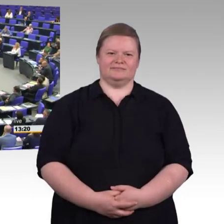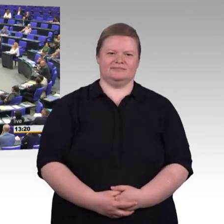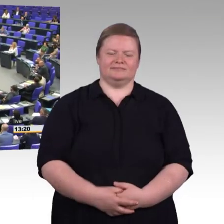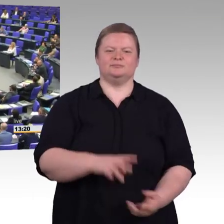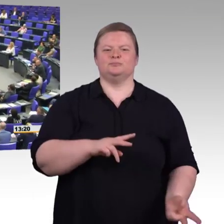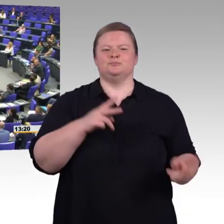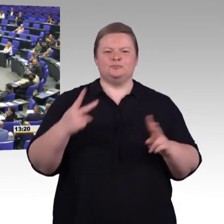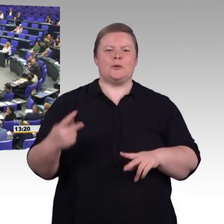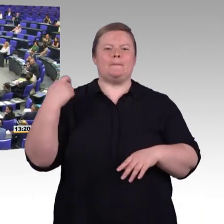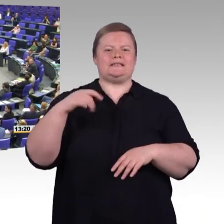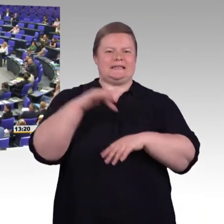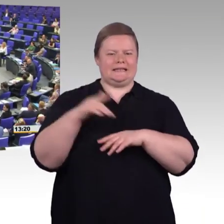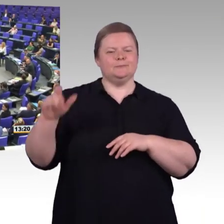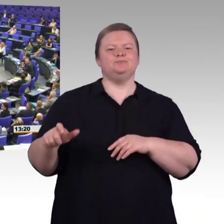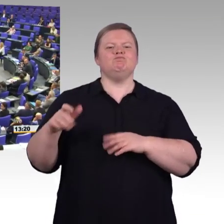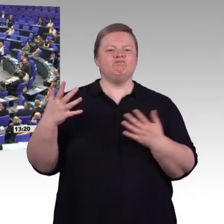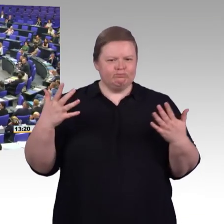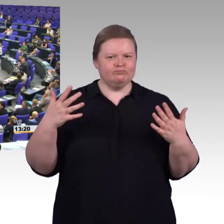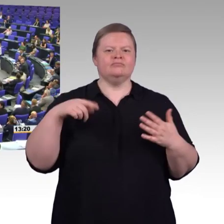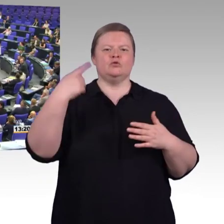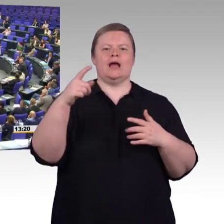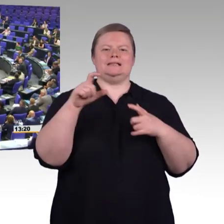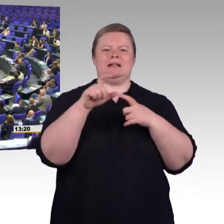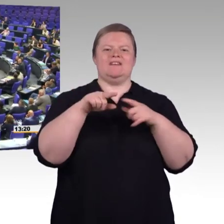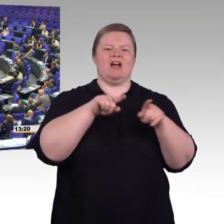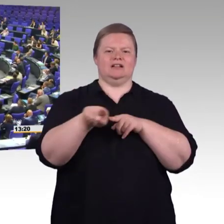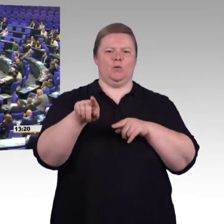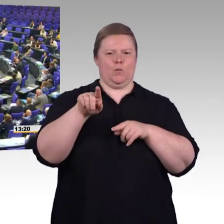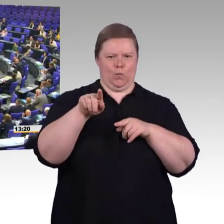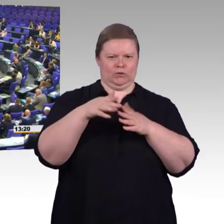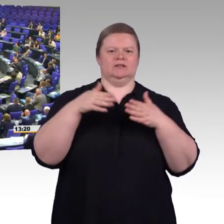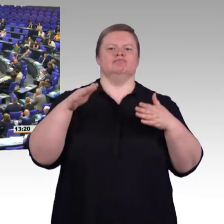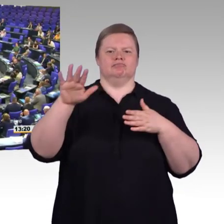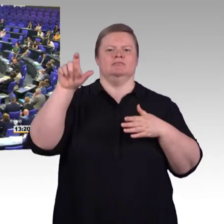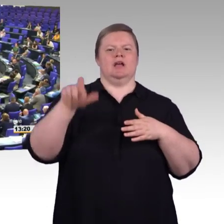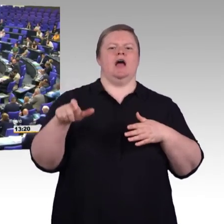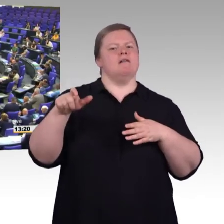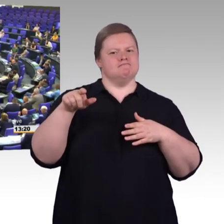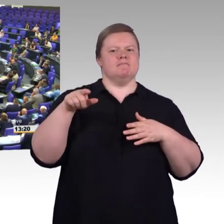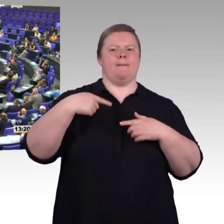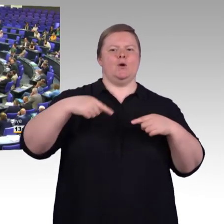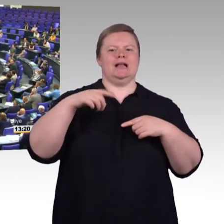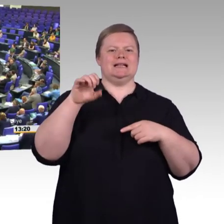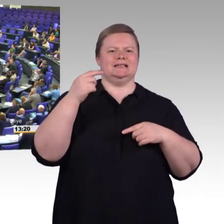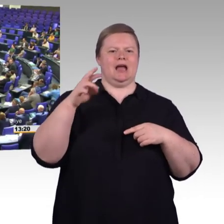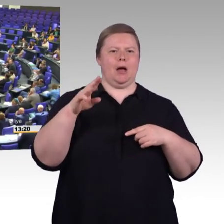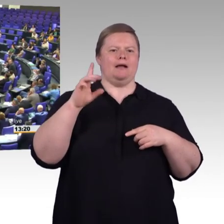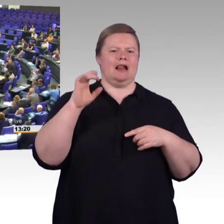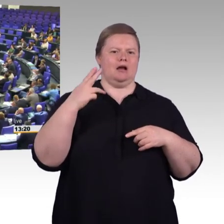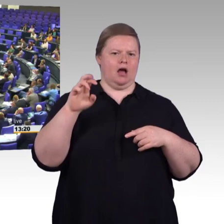Warten Sie einmal ab, vielleicht lernen Sie dann noch was. (Beifall) Kinderrechte sind Menschenrechte sind Grundrechte.